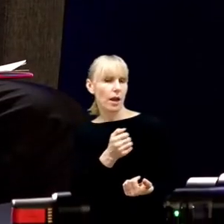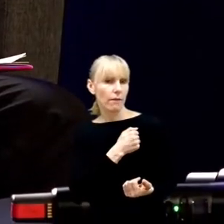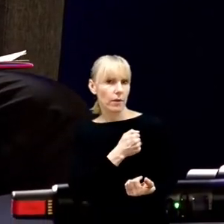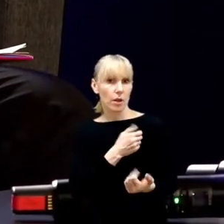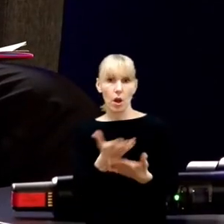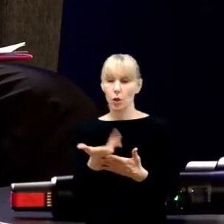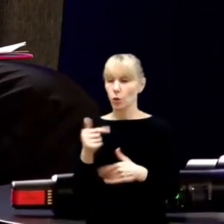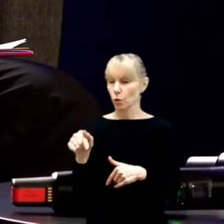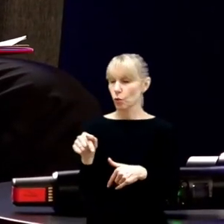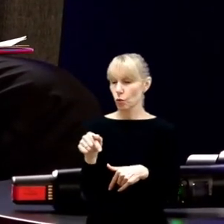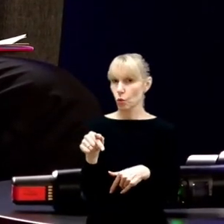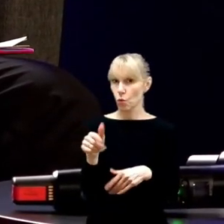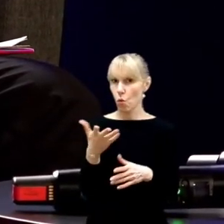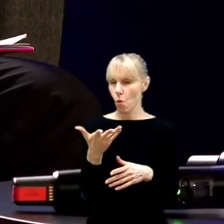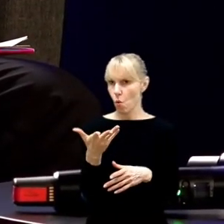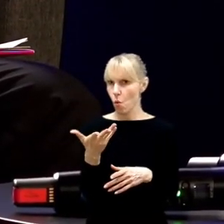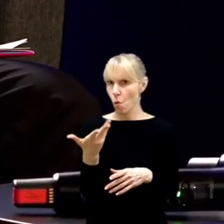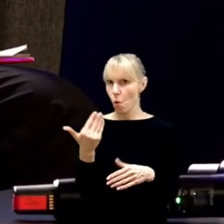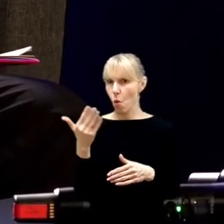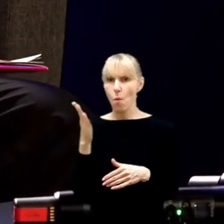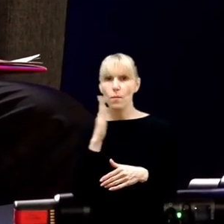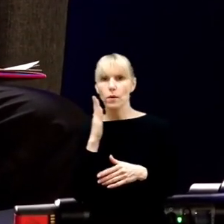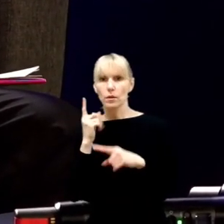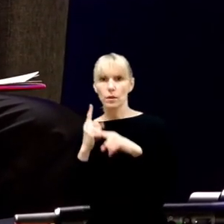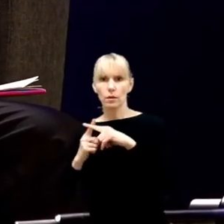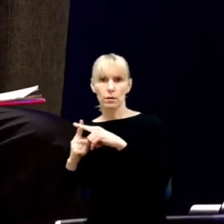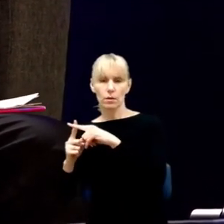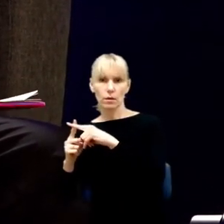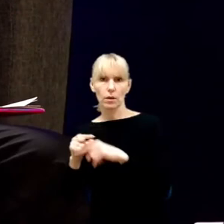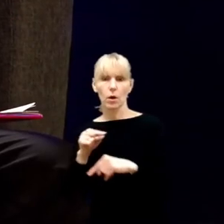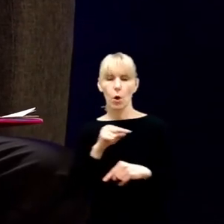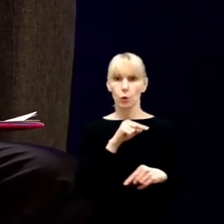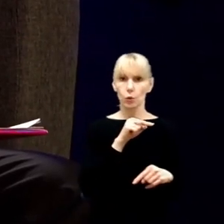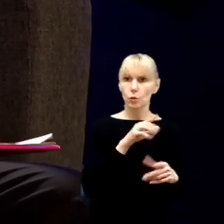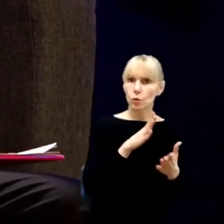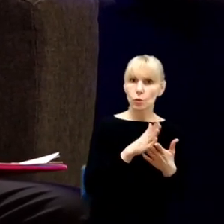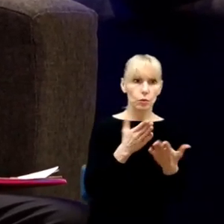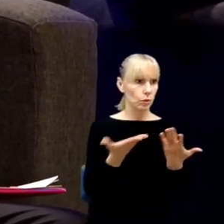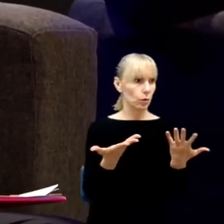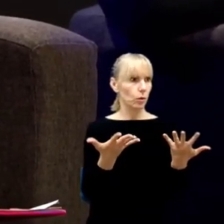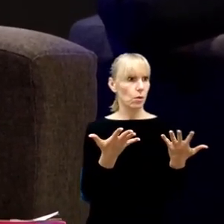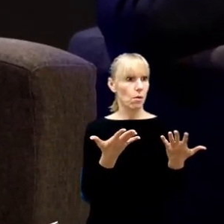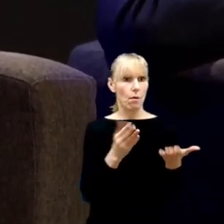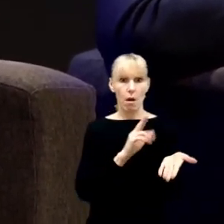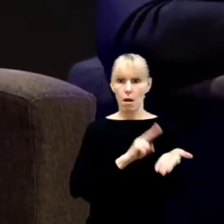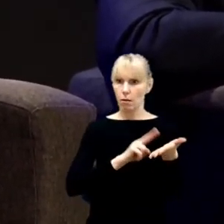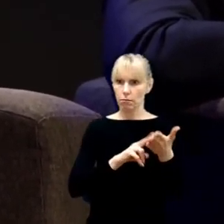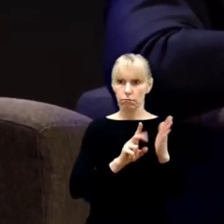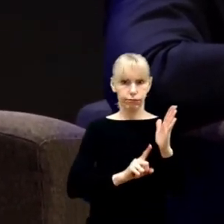który wywołuje gigantyczną burzę medialną. Ja trochę pomyślałam sobie, że się zachował jak piąta kolumna,